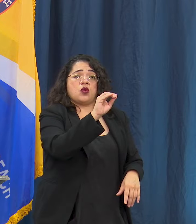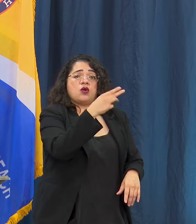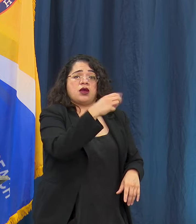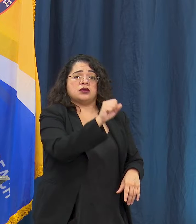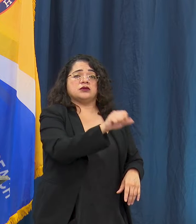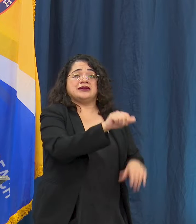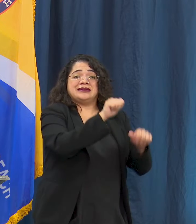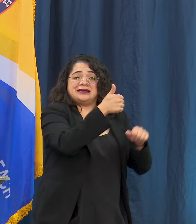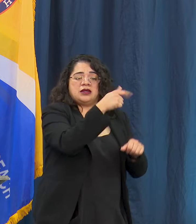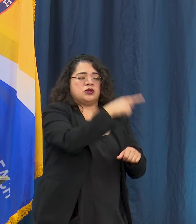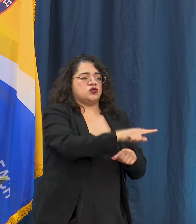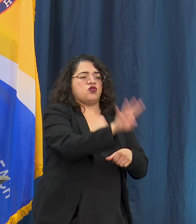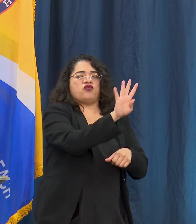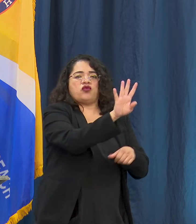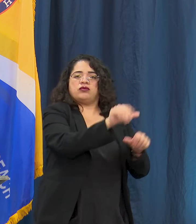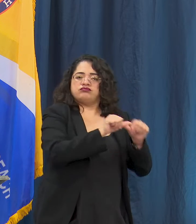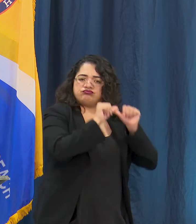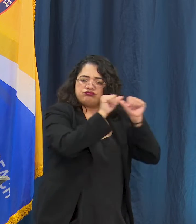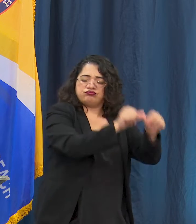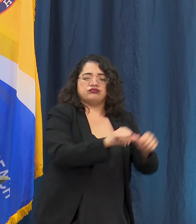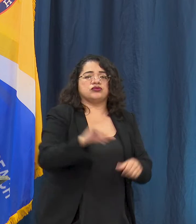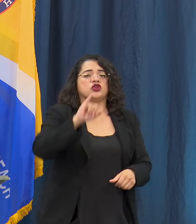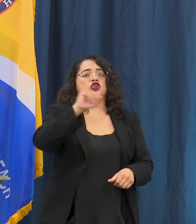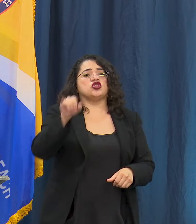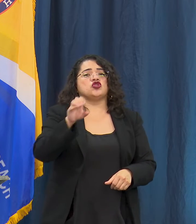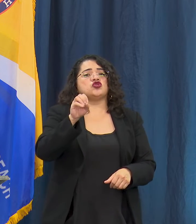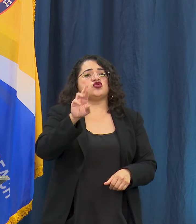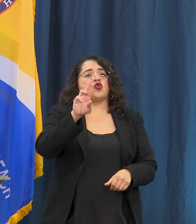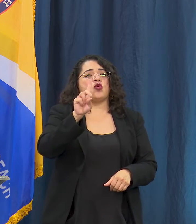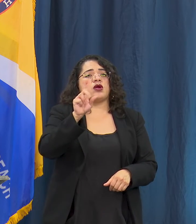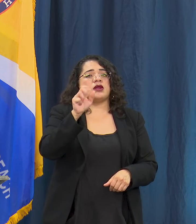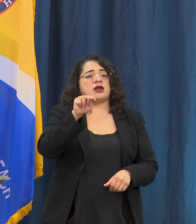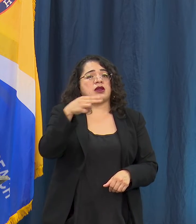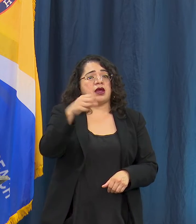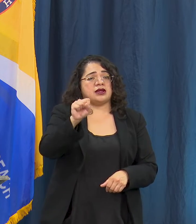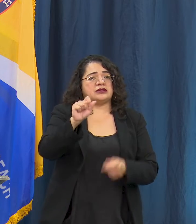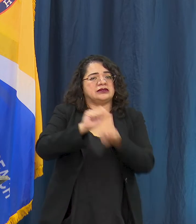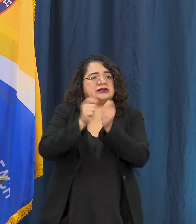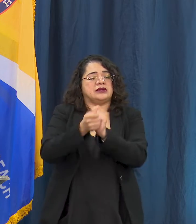tarde el sitio de Jordan High School cambiado Sur REO a de tres p.m. a a